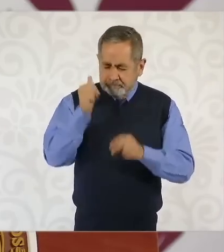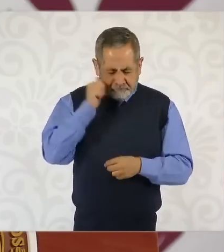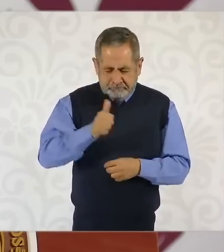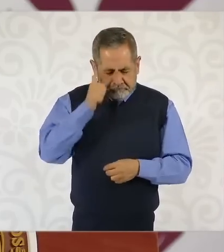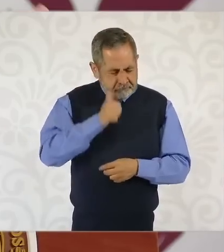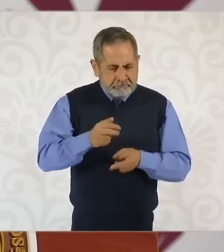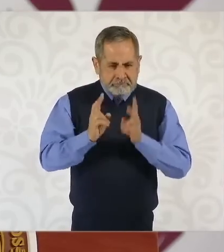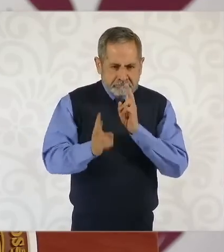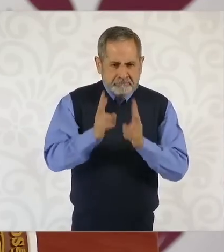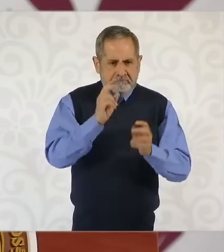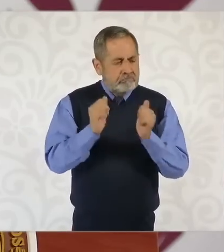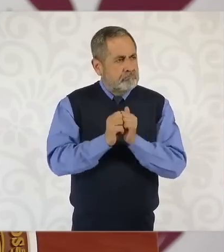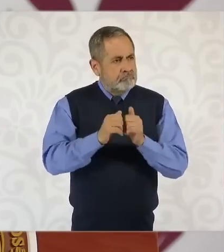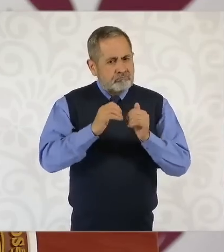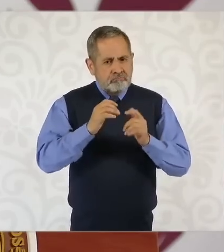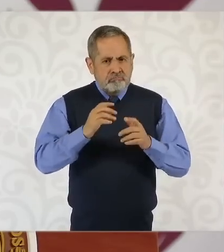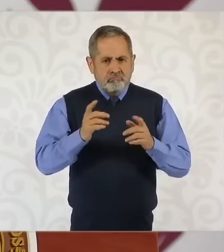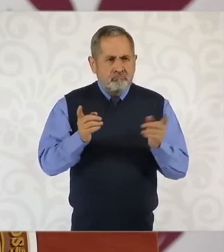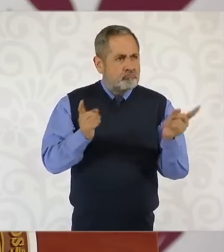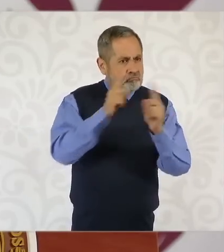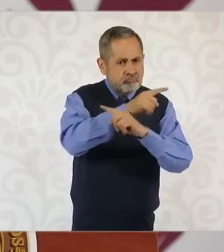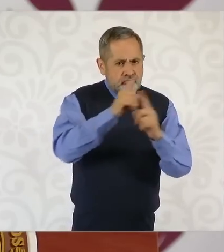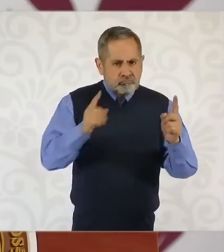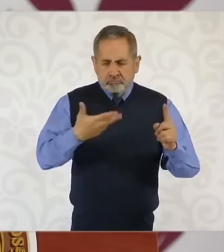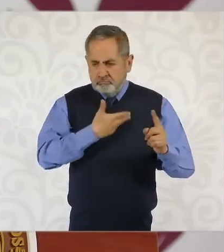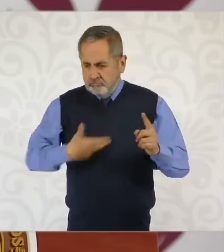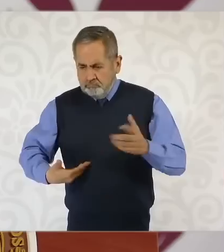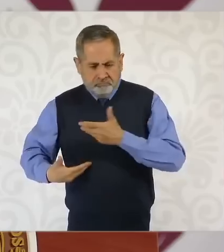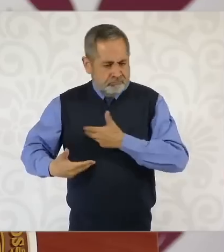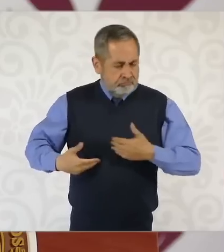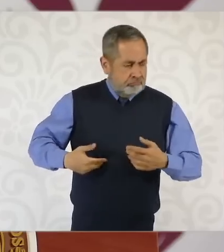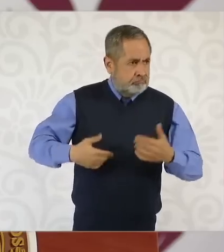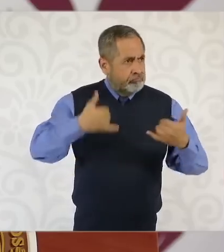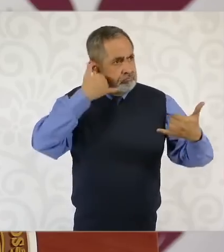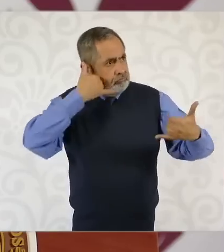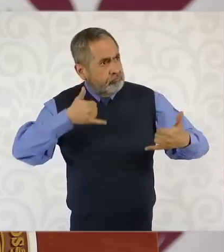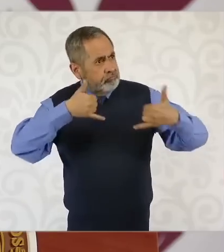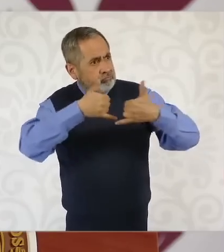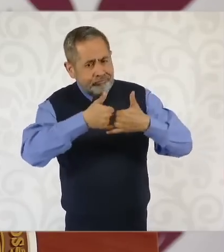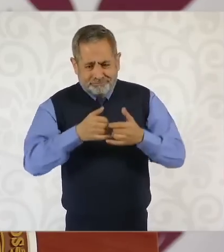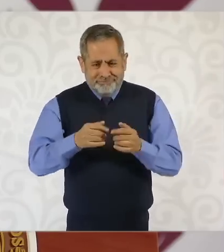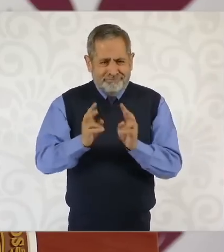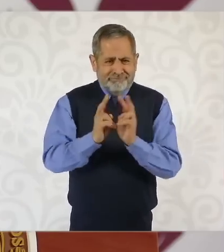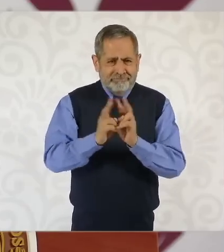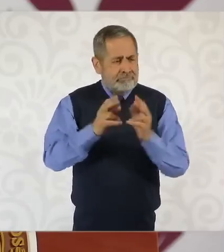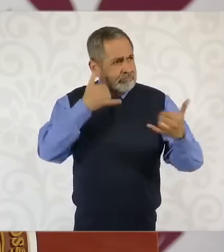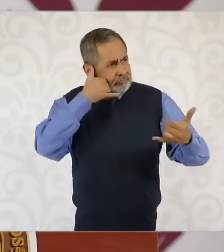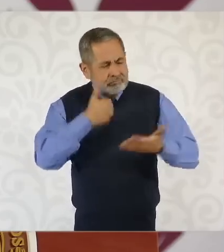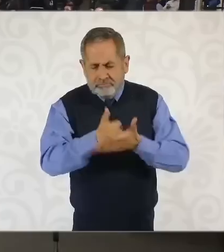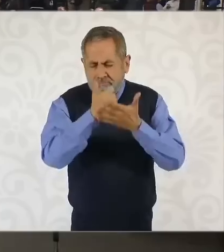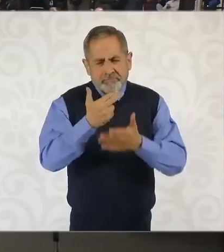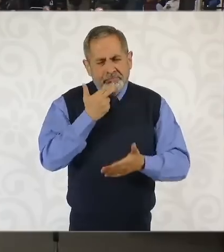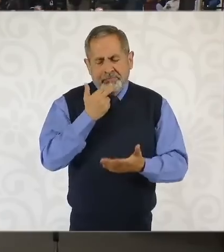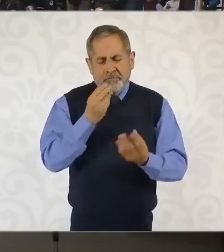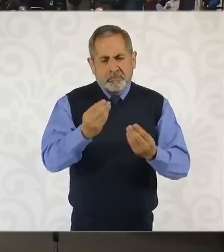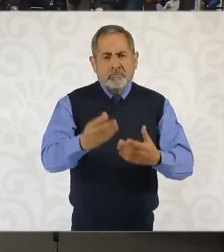el diálogo bilateral Pues de dos presidentes de países vecinos Muchas gracias presid